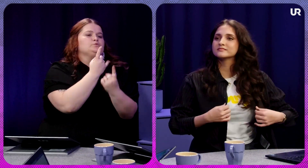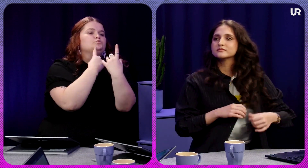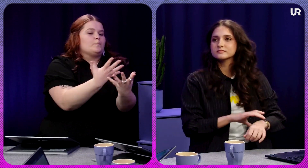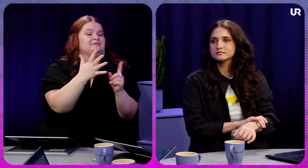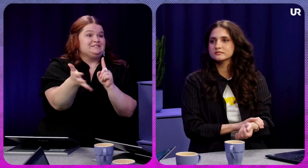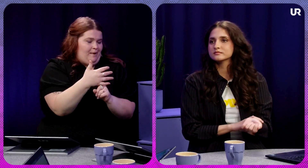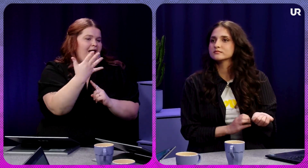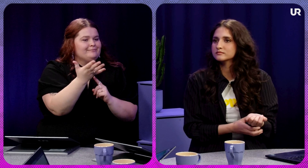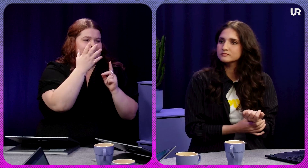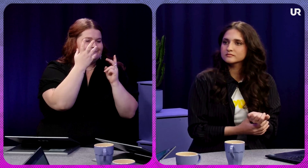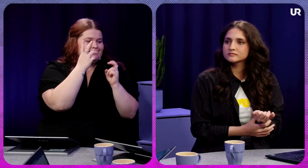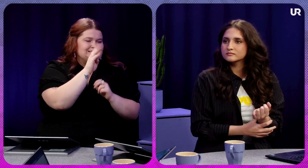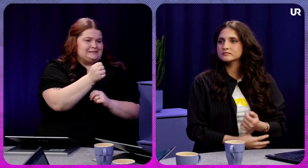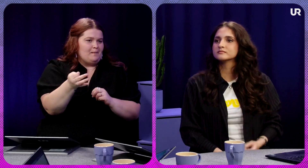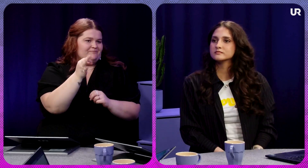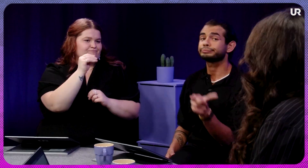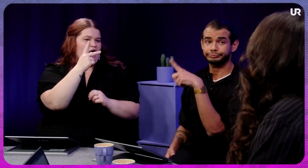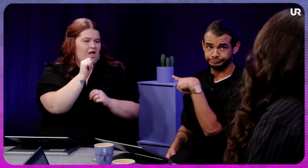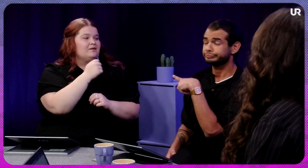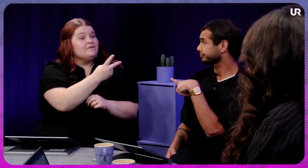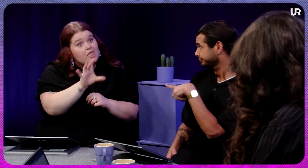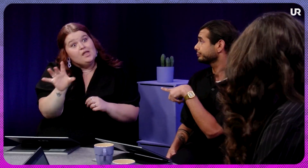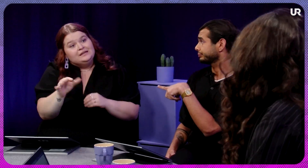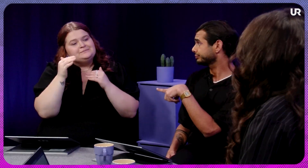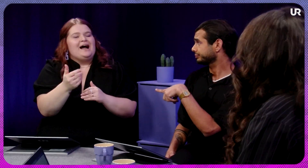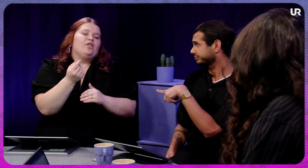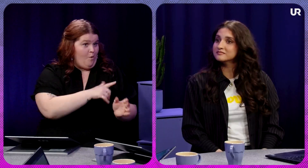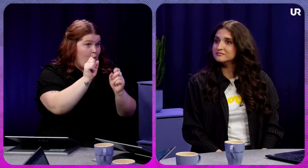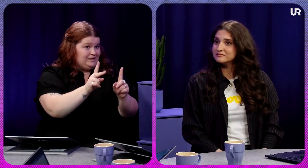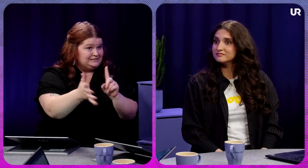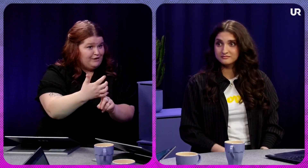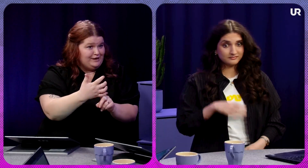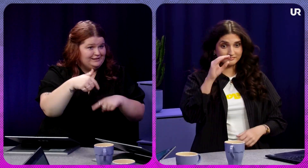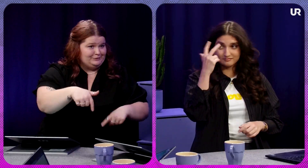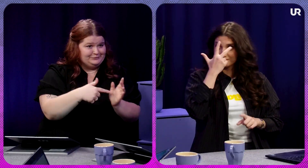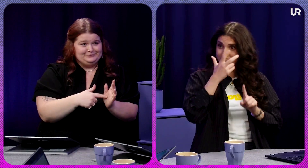Och vi vill tala om att vi tecknar deepfake så här! Vi orkar inte bokstavera ordet varje gång. Är det ok?